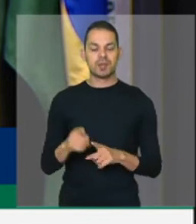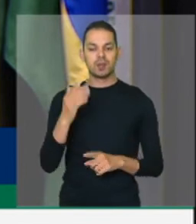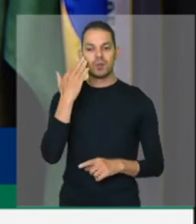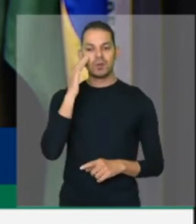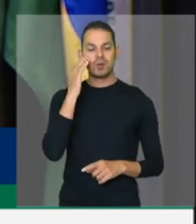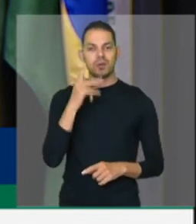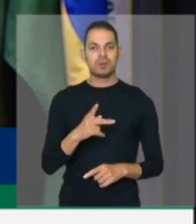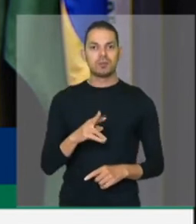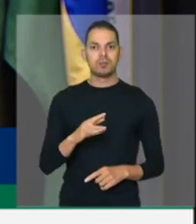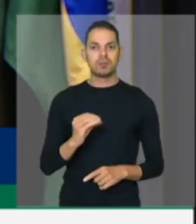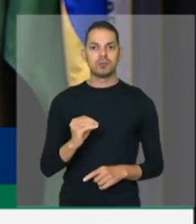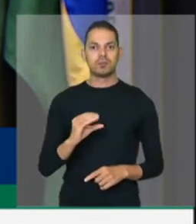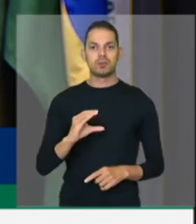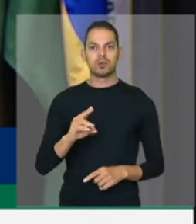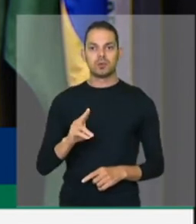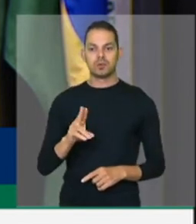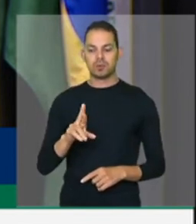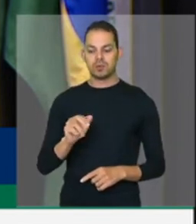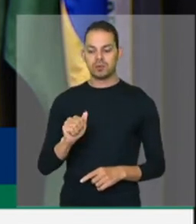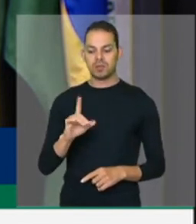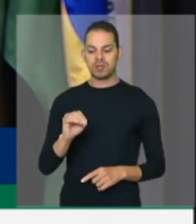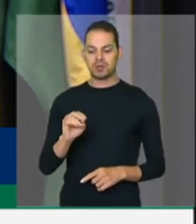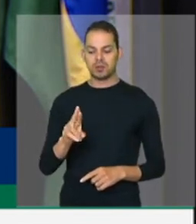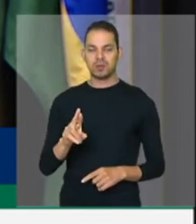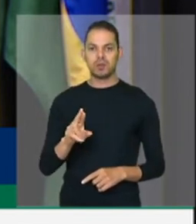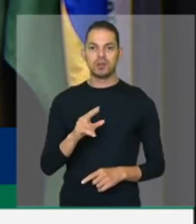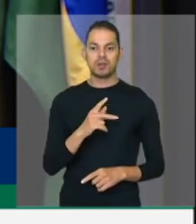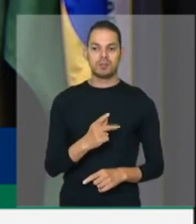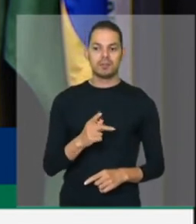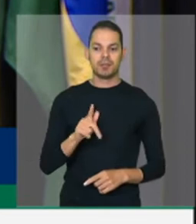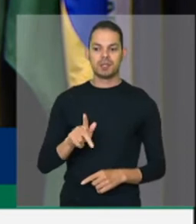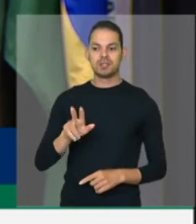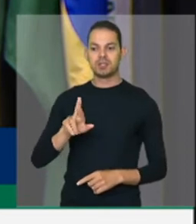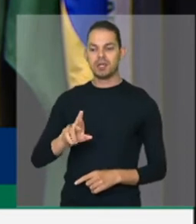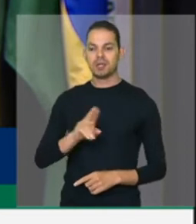PESSOAS E NÓS TIVEMOS TAMBÉM ESSE ENTENDIMENTO NOSSO PROCURADOR-GERAL DA REPÚ